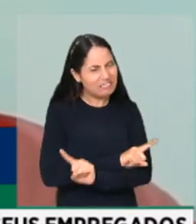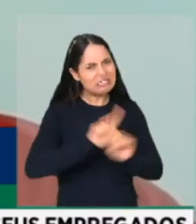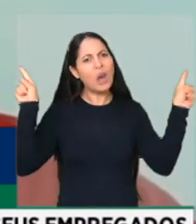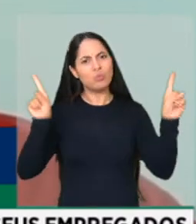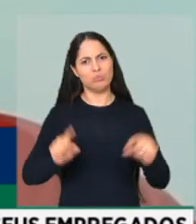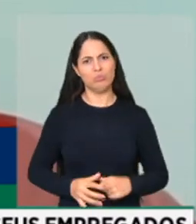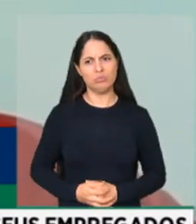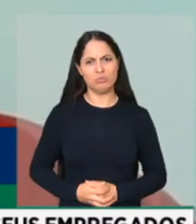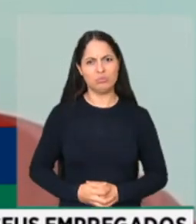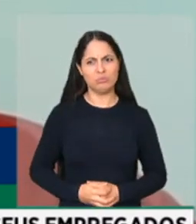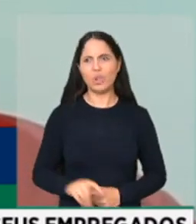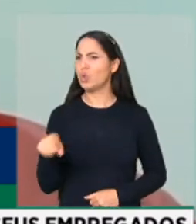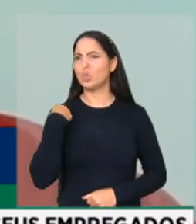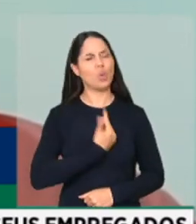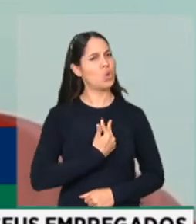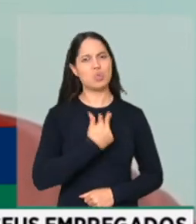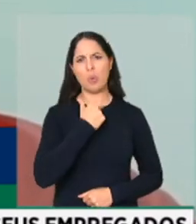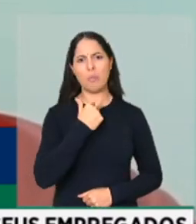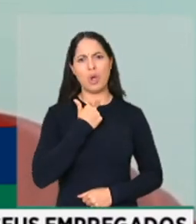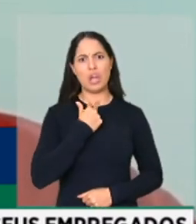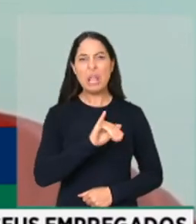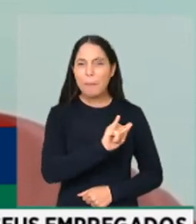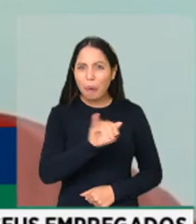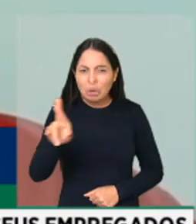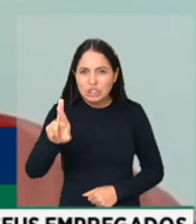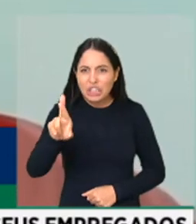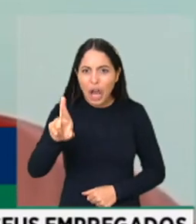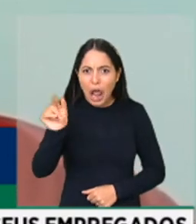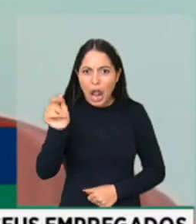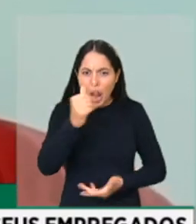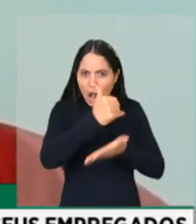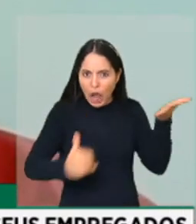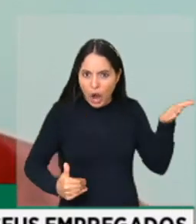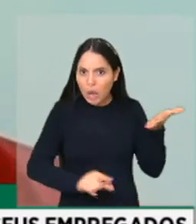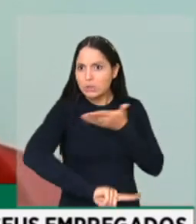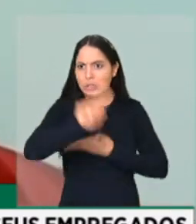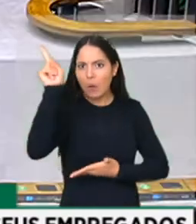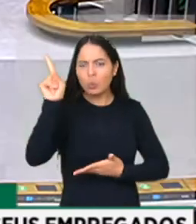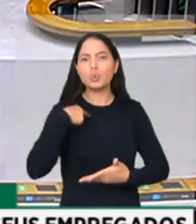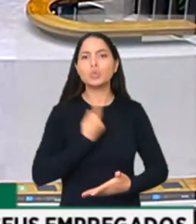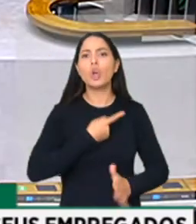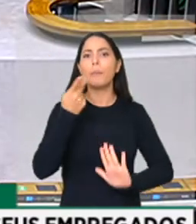NÃO PODEMOS ACEITAR APROVAR ESSE PROJETO FURA-FILA, MUITO MENOS PARA QUE SEJA LANÇADO NO IMPOSTO DE RENDA, CONTRA